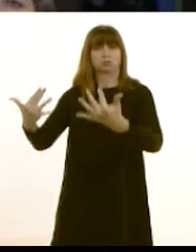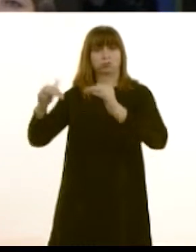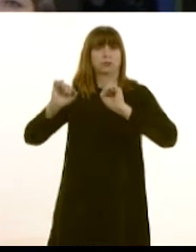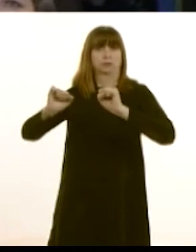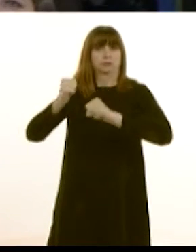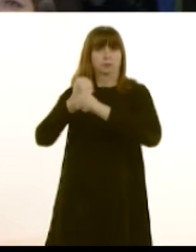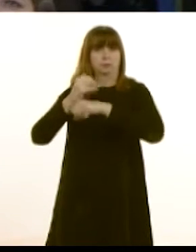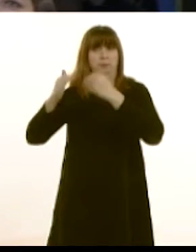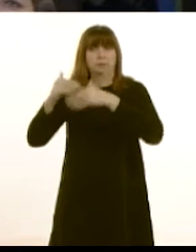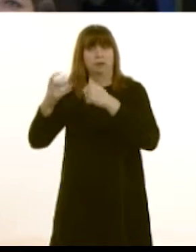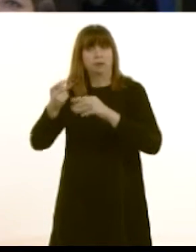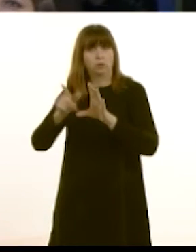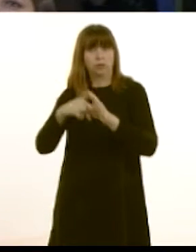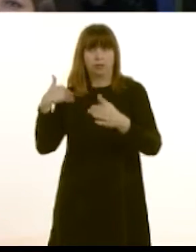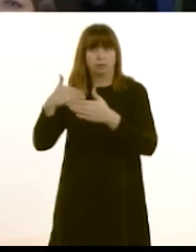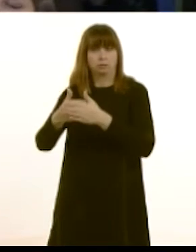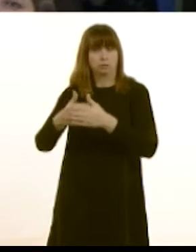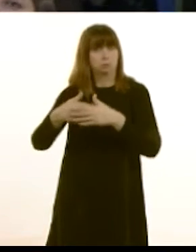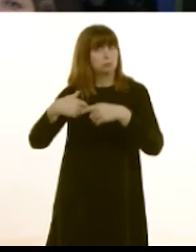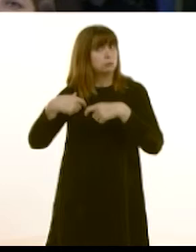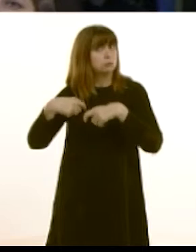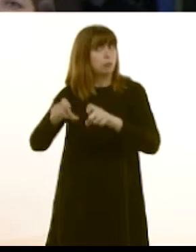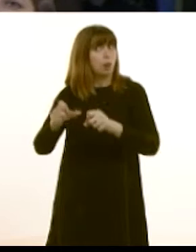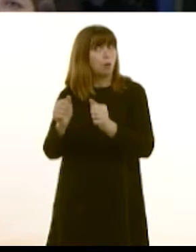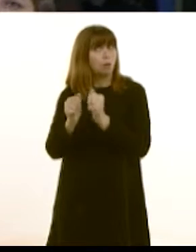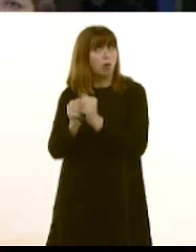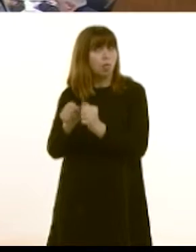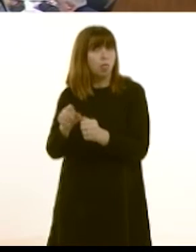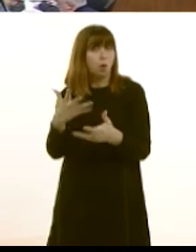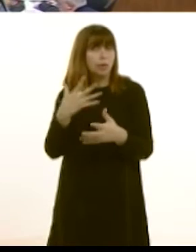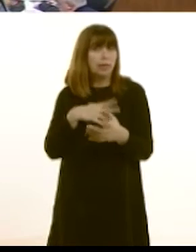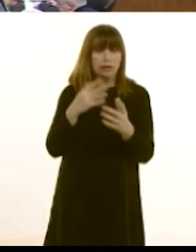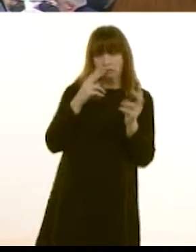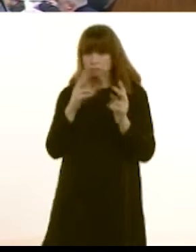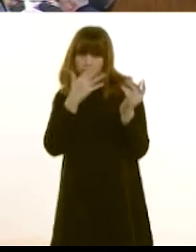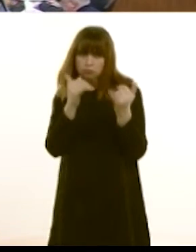diwethaf yn dal i fod yn addas wrth symud ymlaen i wynebu her llawer uwch o lifogydd yn y dyfodol?